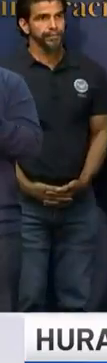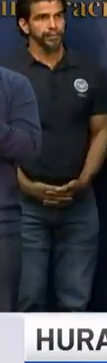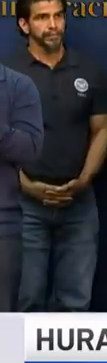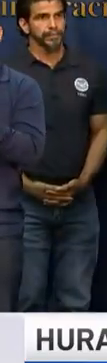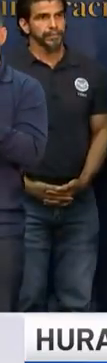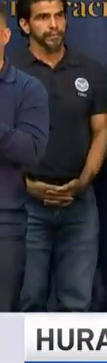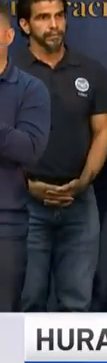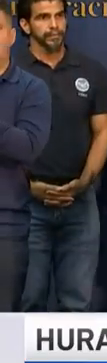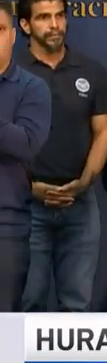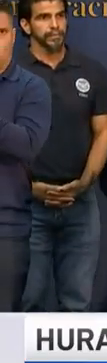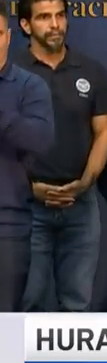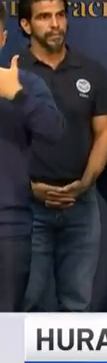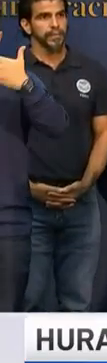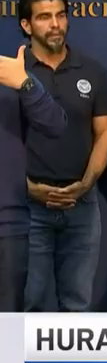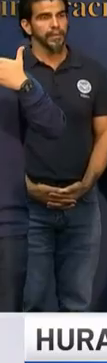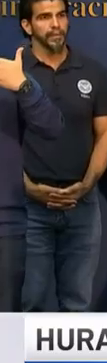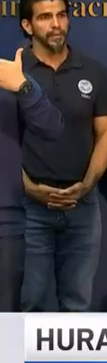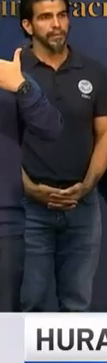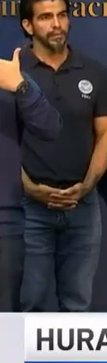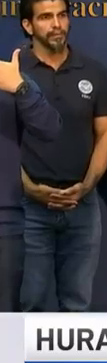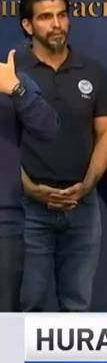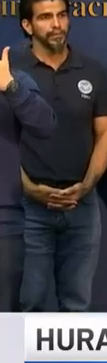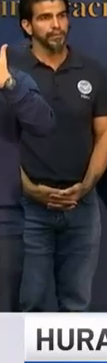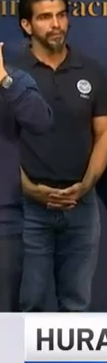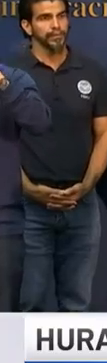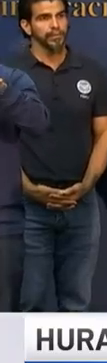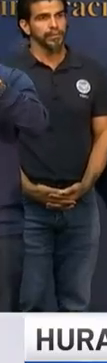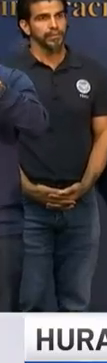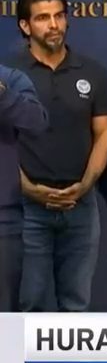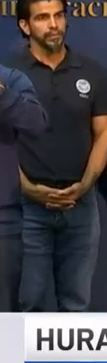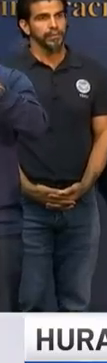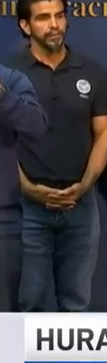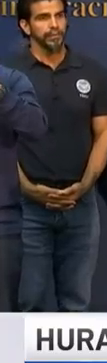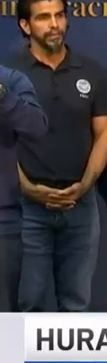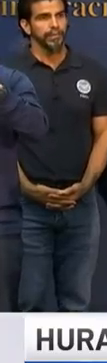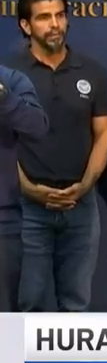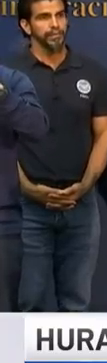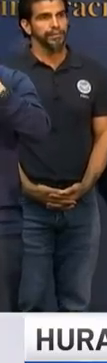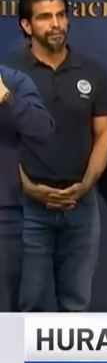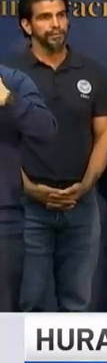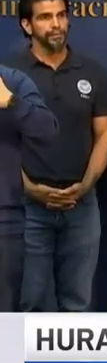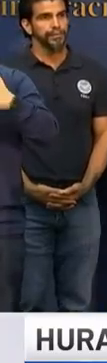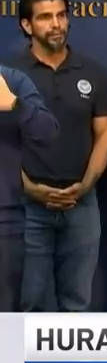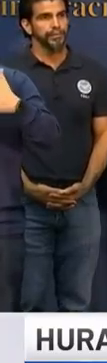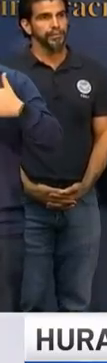TENEMOS LA NUEVA TRAYECTORIA DEL CENTRO NACIONAL DE